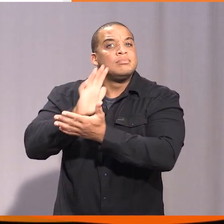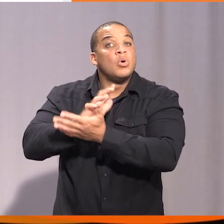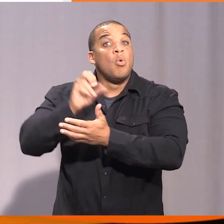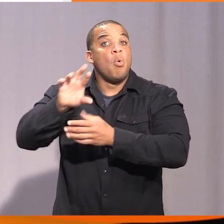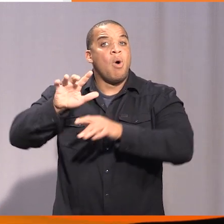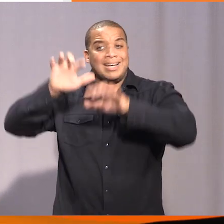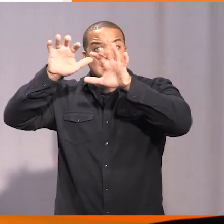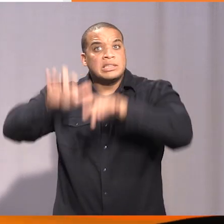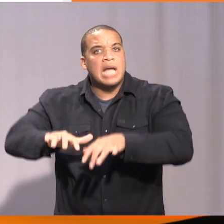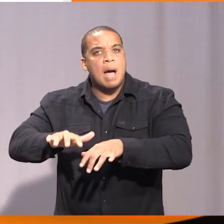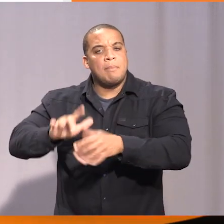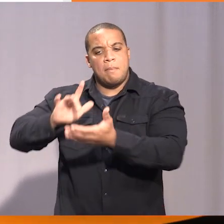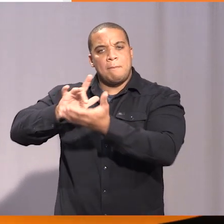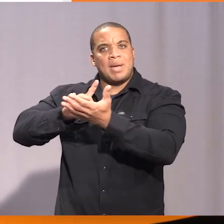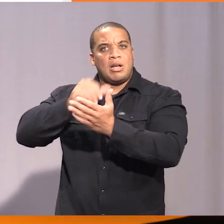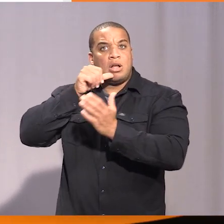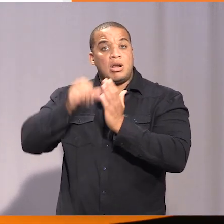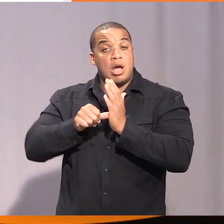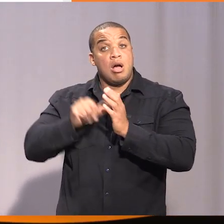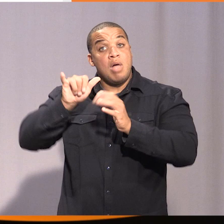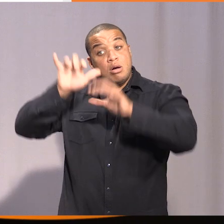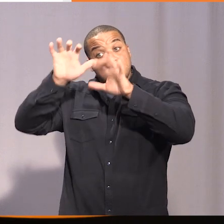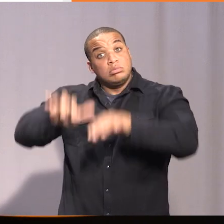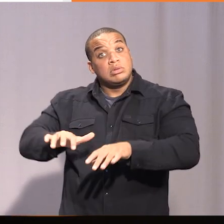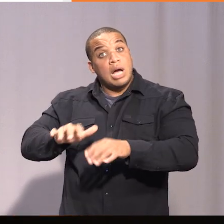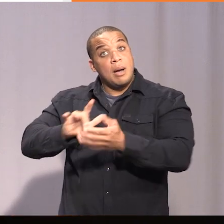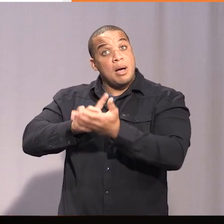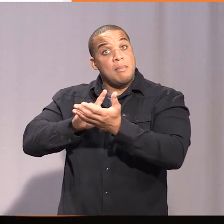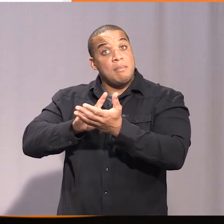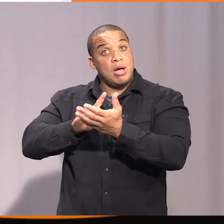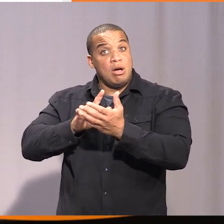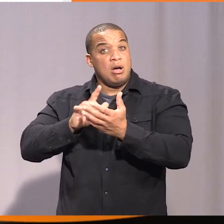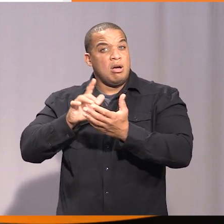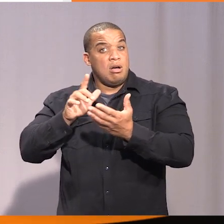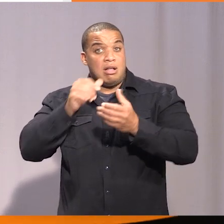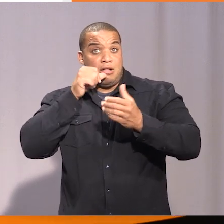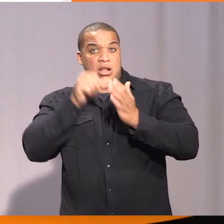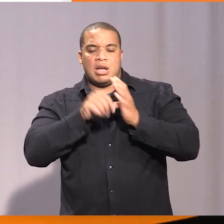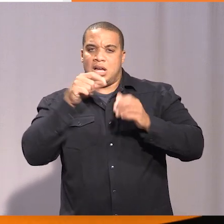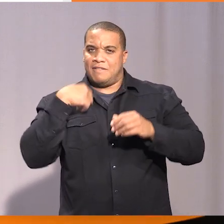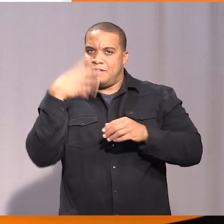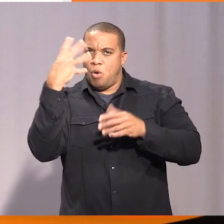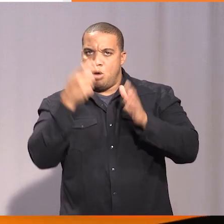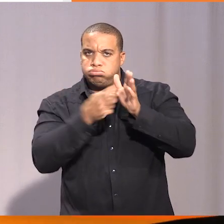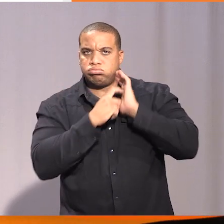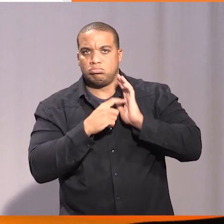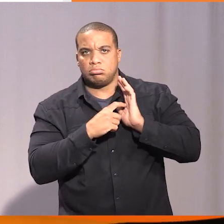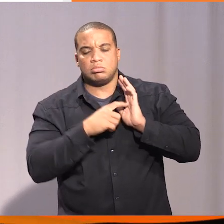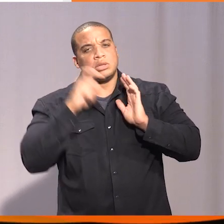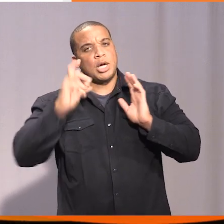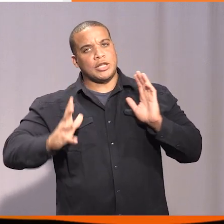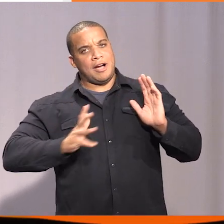documentación médica o una carta médica por escrito. Una carta médica escrita tiene que cumplir cuatro requisitos.